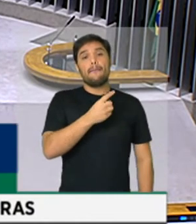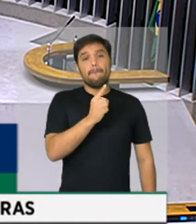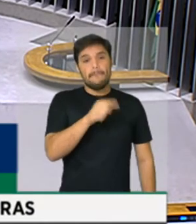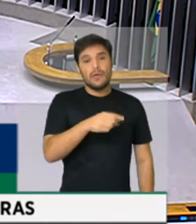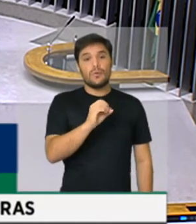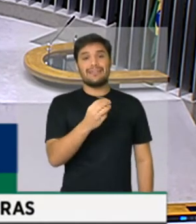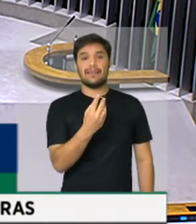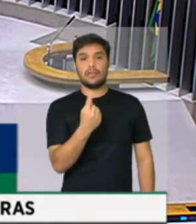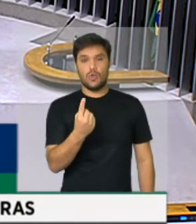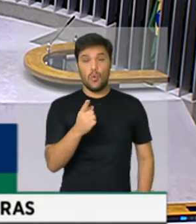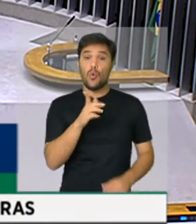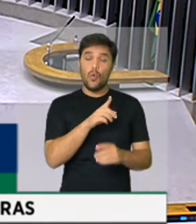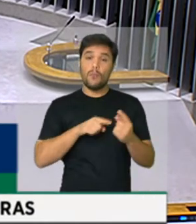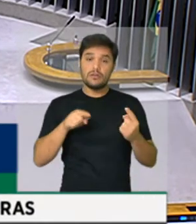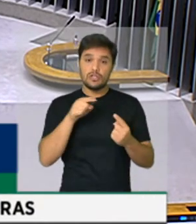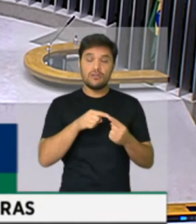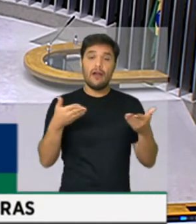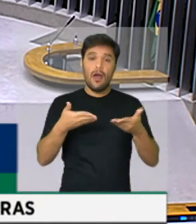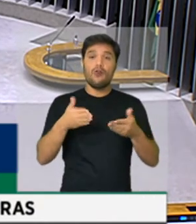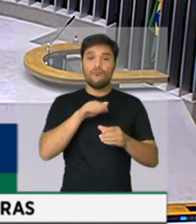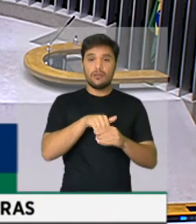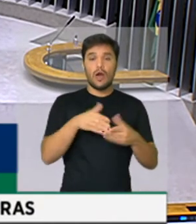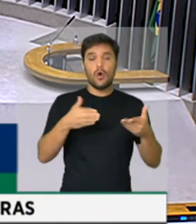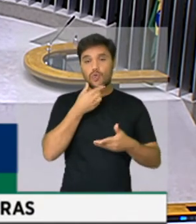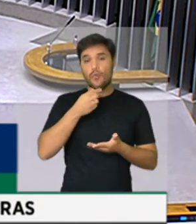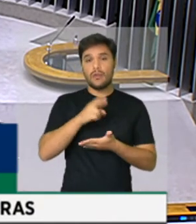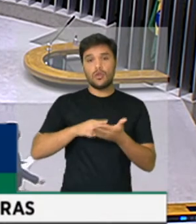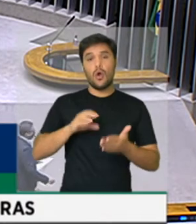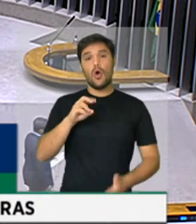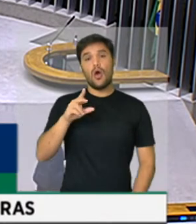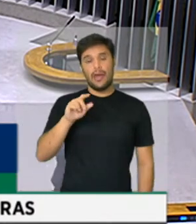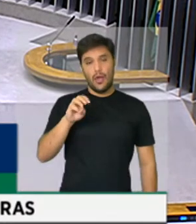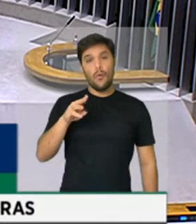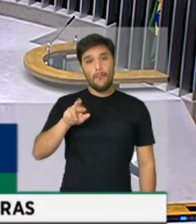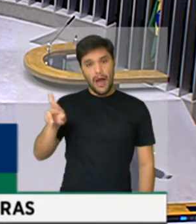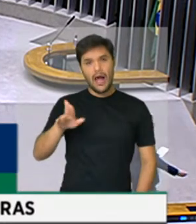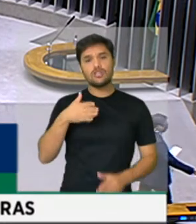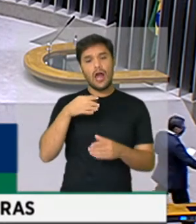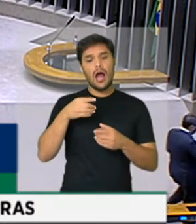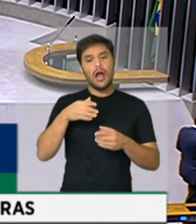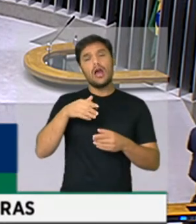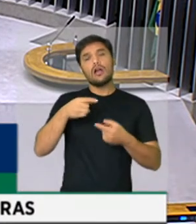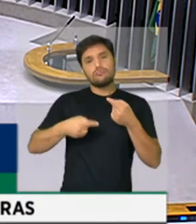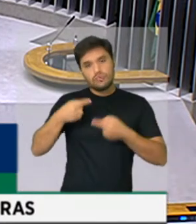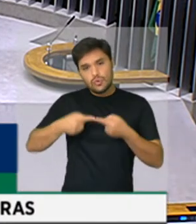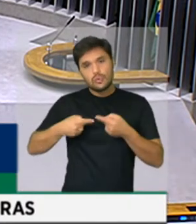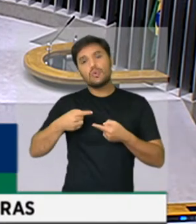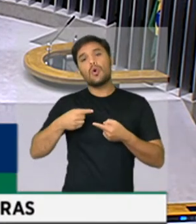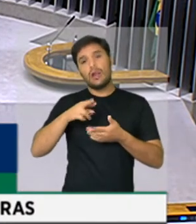DANILO FORTES. -- [CARLOS OLIVEIRA]: VOCÊ QUE ESTÁ LIGADO NA TV CÂMARA E TAMBÉM NA RÁDIO CÂMARA, OS DEPUTADOS... HOJE DEBATEM A MEDIDA PROVISÓRIA